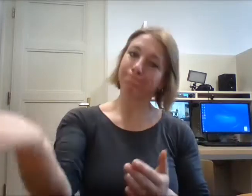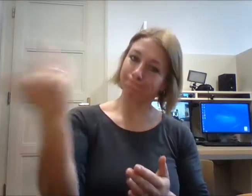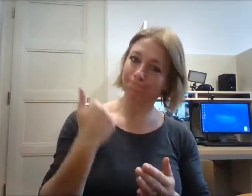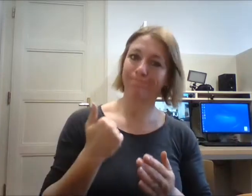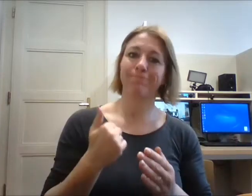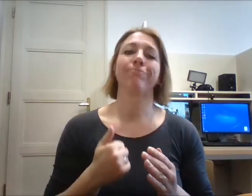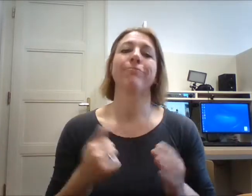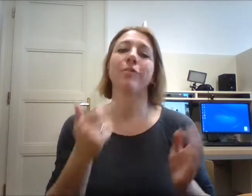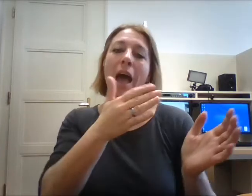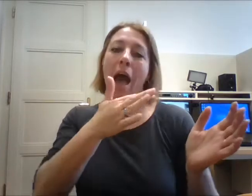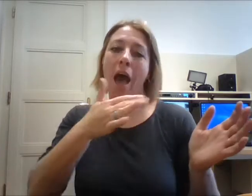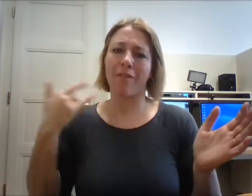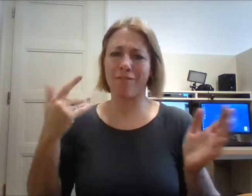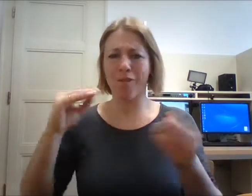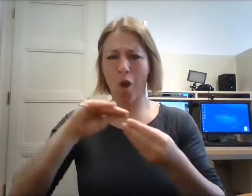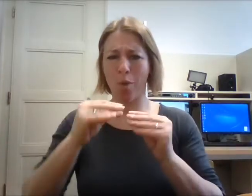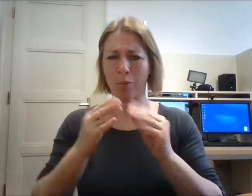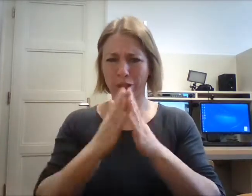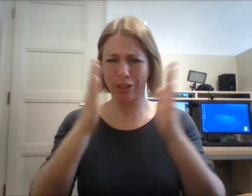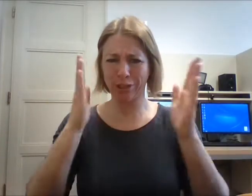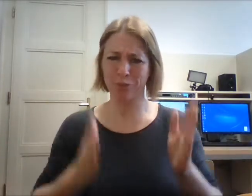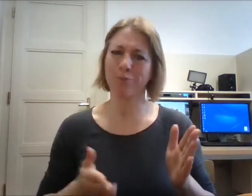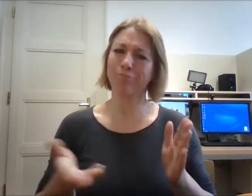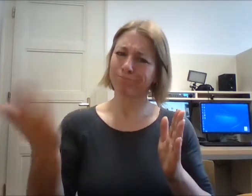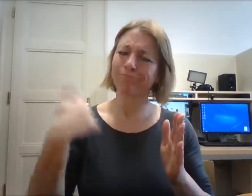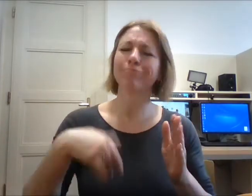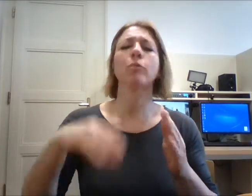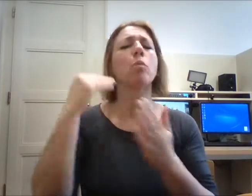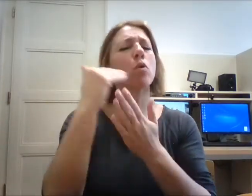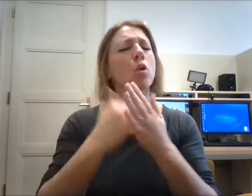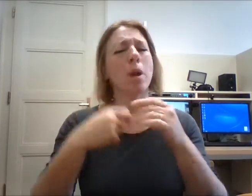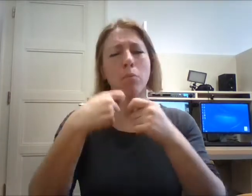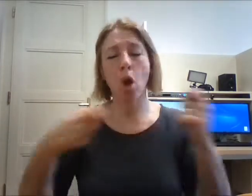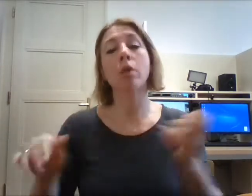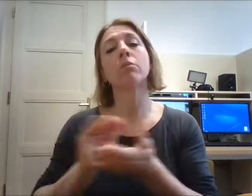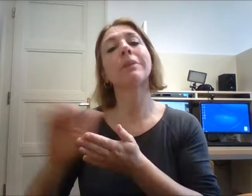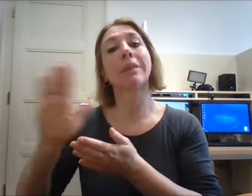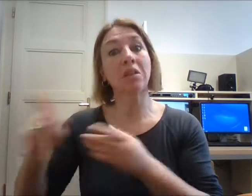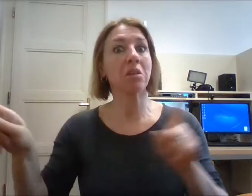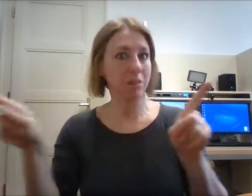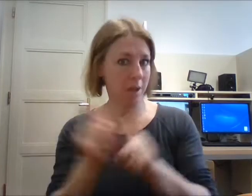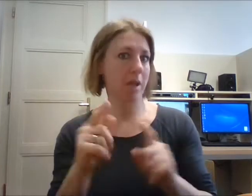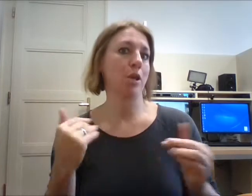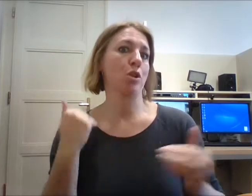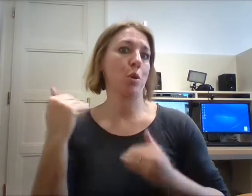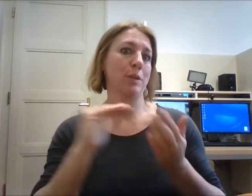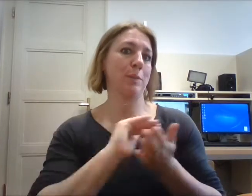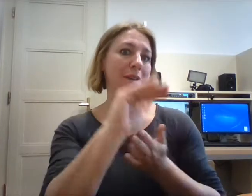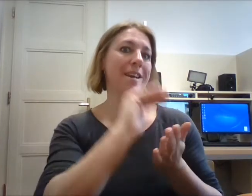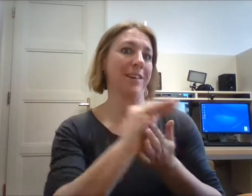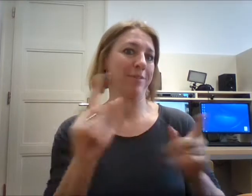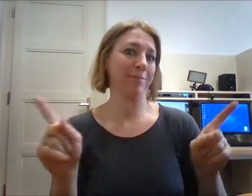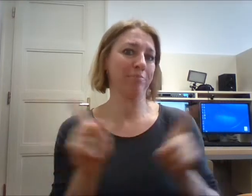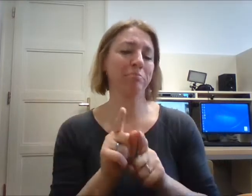přijměte naše pozvání do Galerie Harfa na akci Praha slyší neslyšící. Program slibuje mnohé dětem, ale i dospělým.